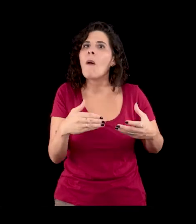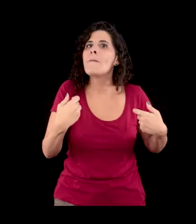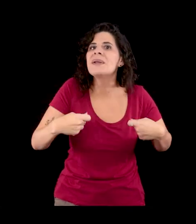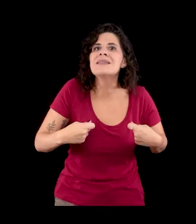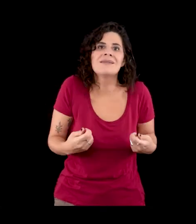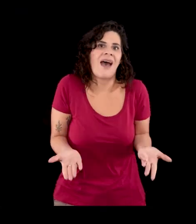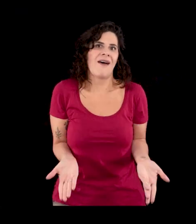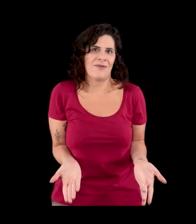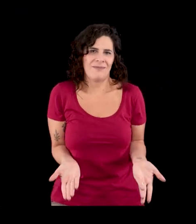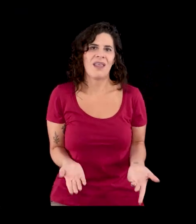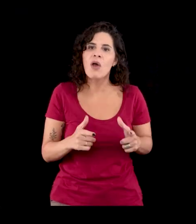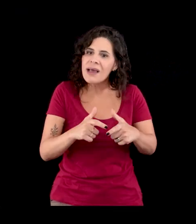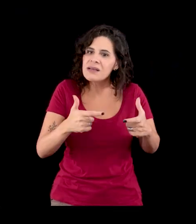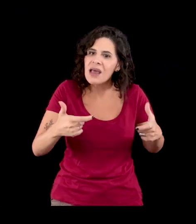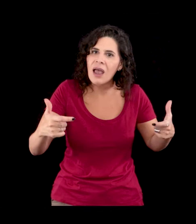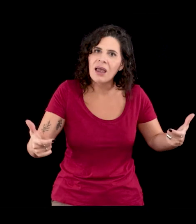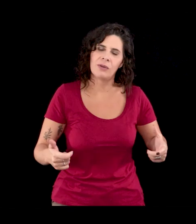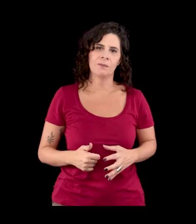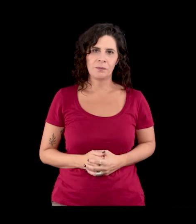E isso foi crescendo e hoje em dia a gente está com